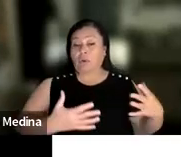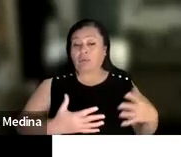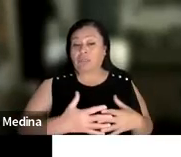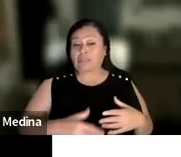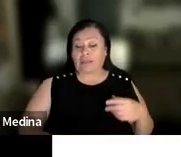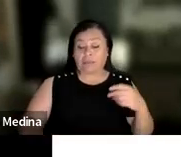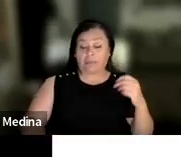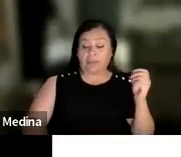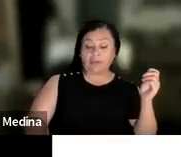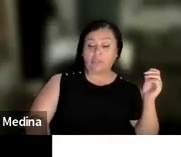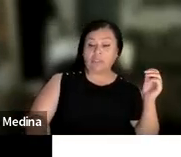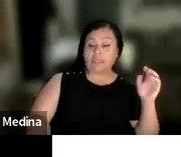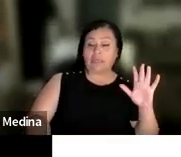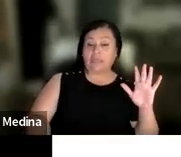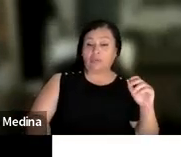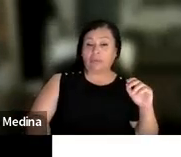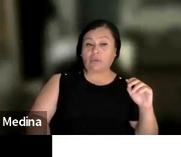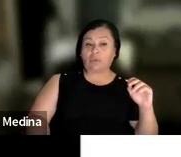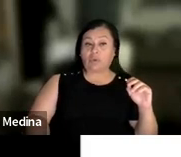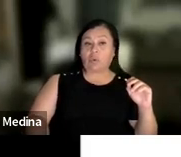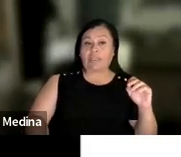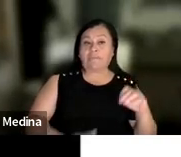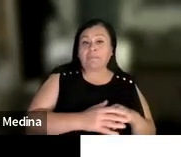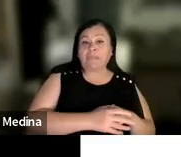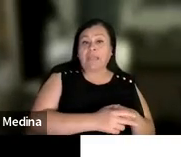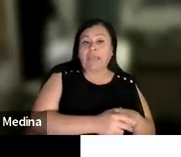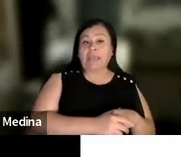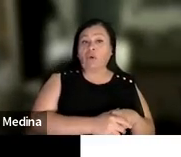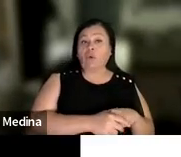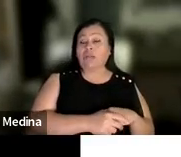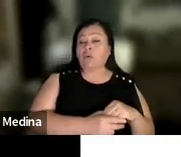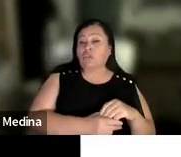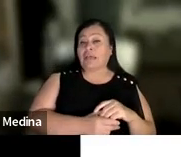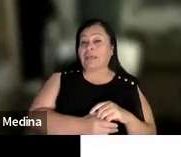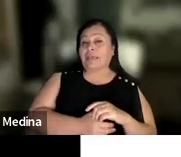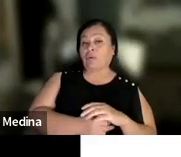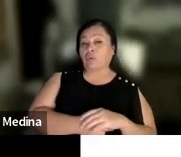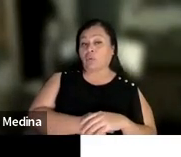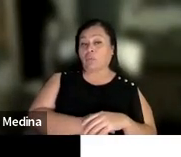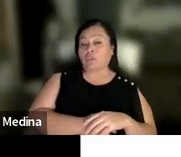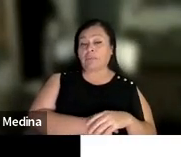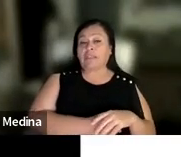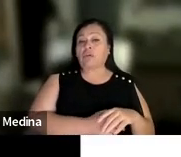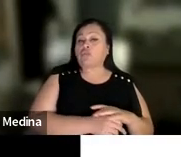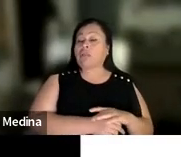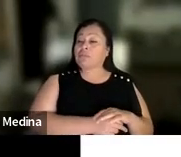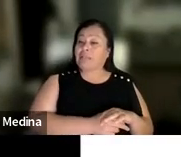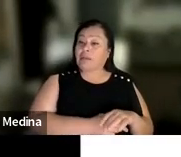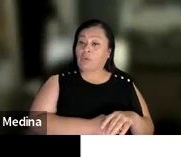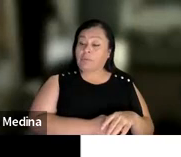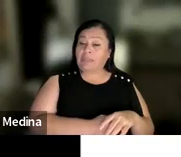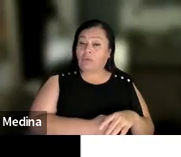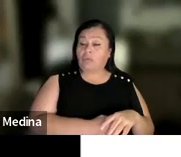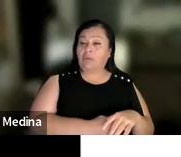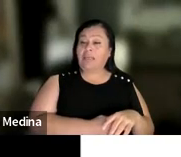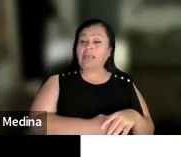empiezan a como a sentirse un poquito inseguros de donde está verdad Entonces hay que tomar todo eso en otra cosa, Otro comportamiento es cuando están en movimiento, verdad son varias cosas como los hemos estado diciendo en el salón de clase cuando hay conversaciones ahora cuando están en algún movimiento, verdad ellos se apoyan con tocar la pared o ir y trazando verdad este ir tocando los casilleros o el escritorio.